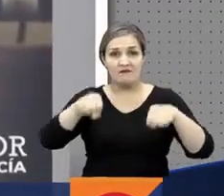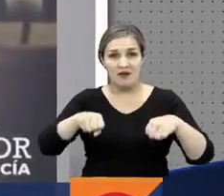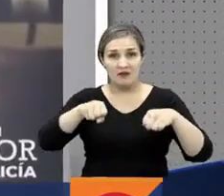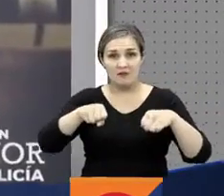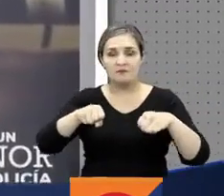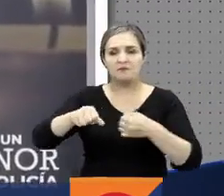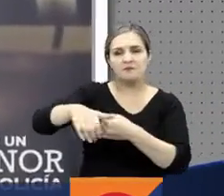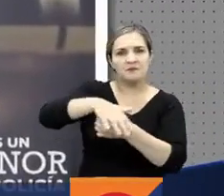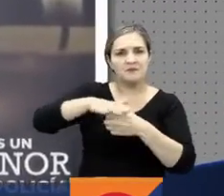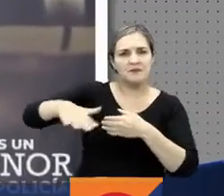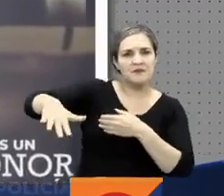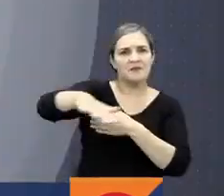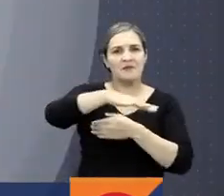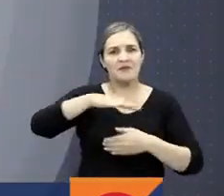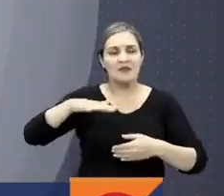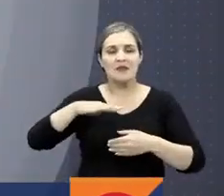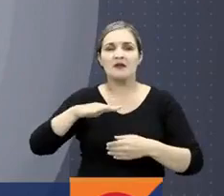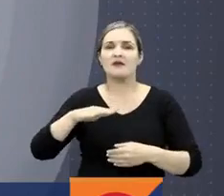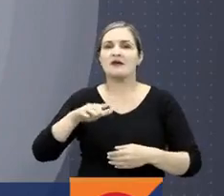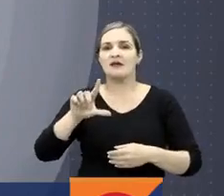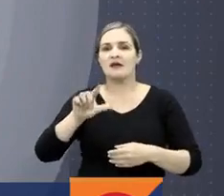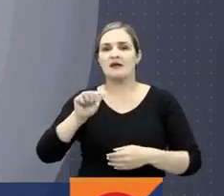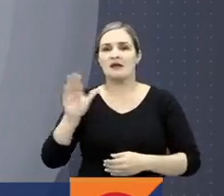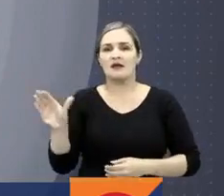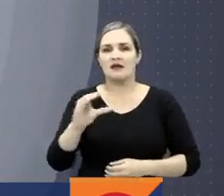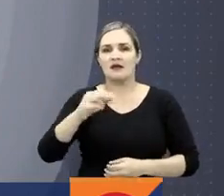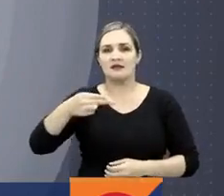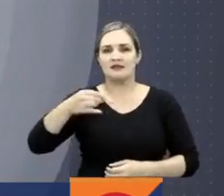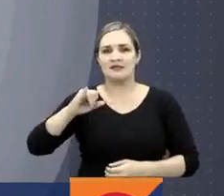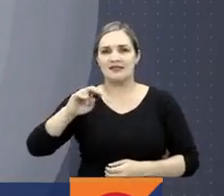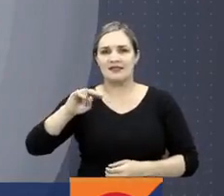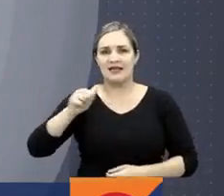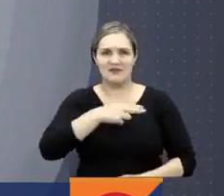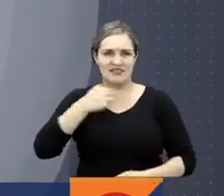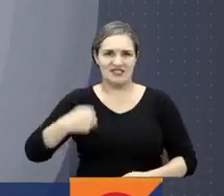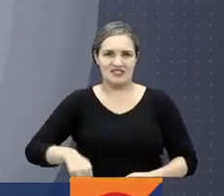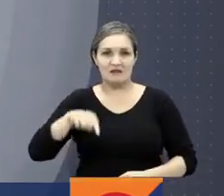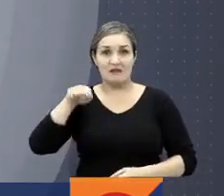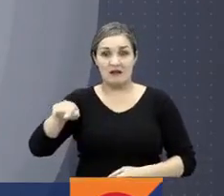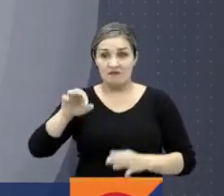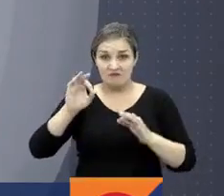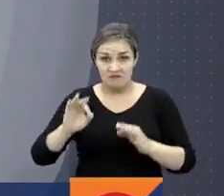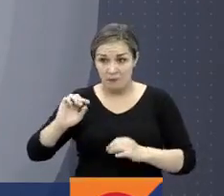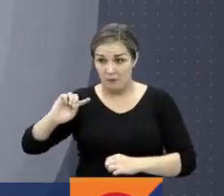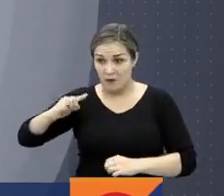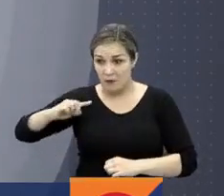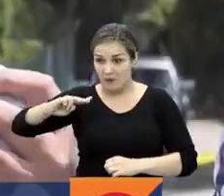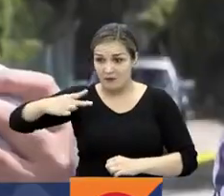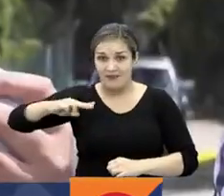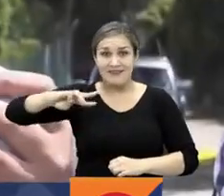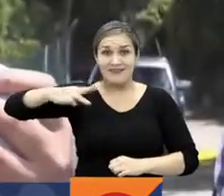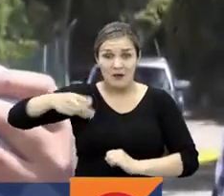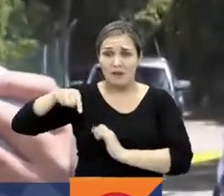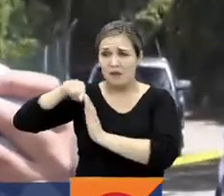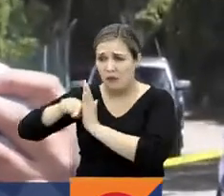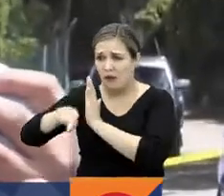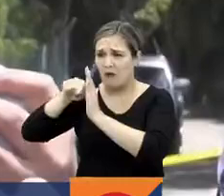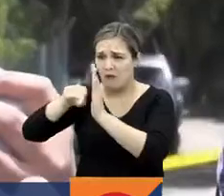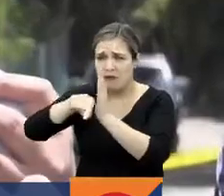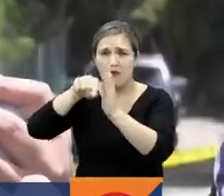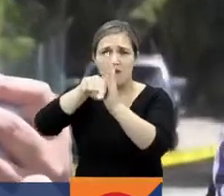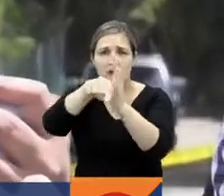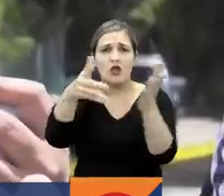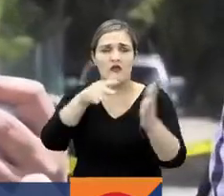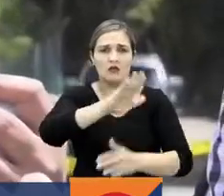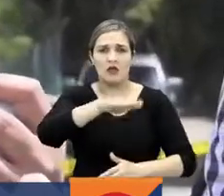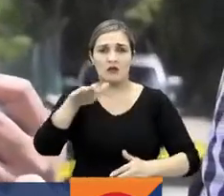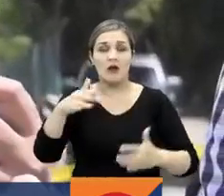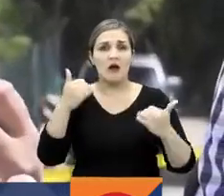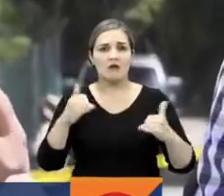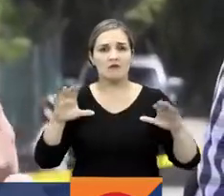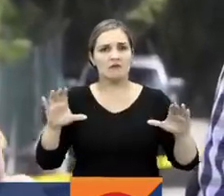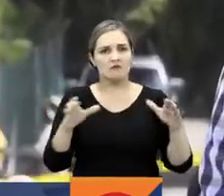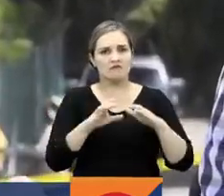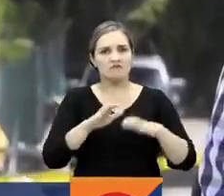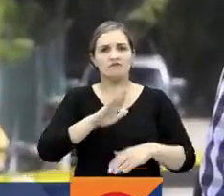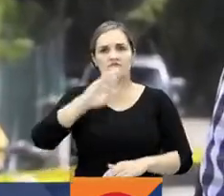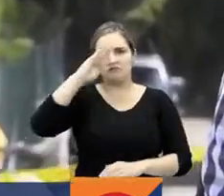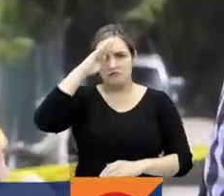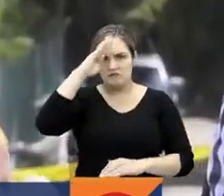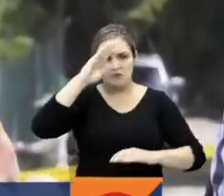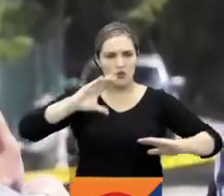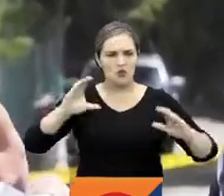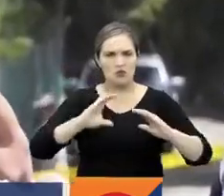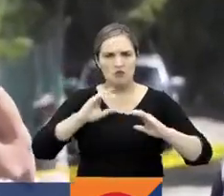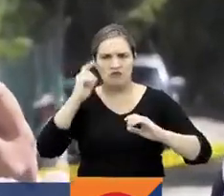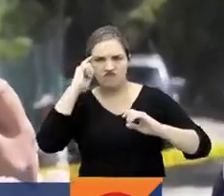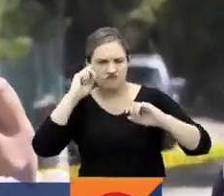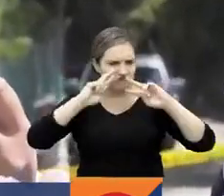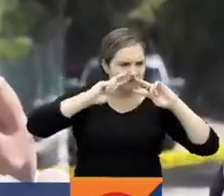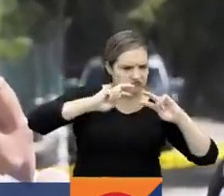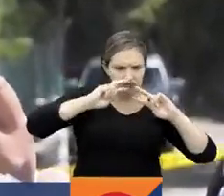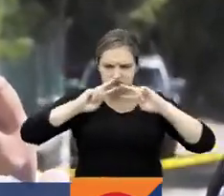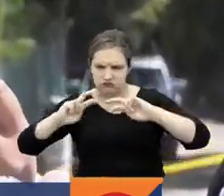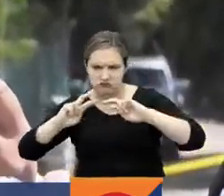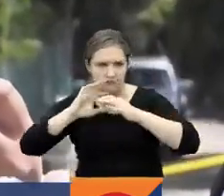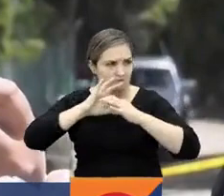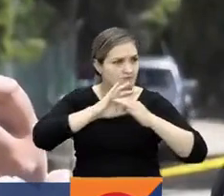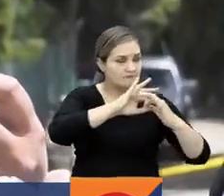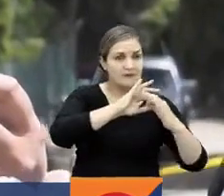00 DE LA